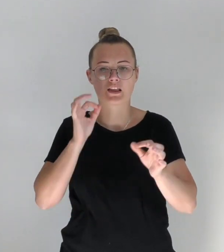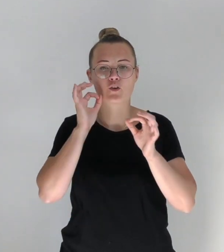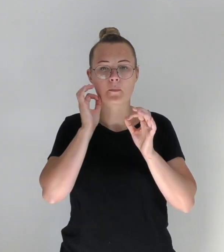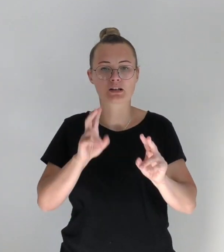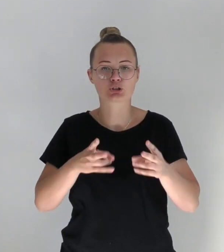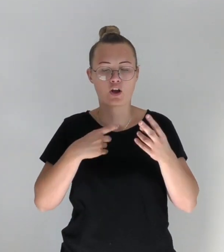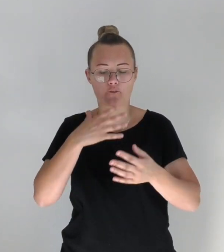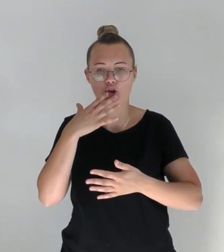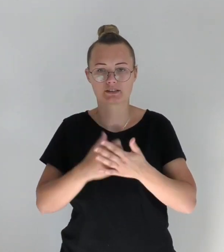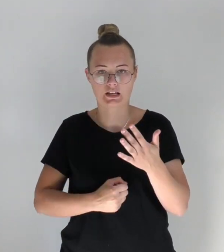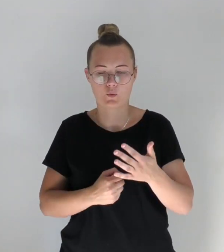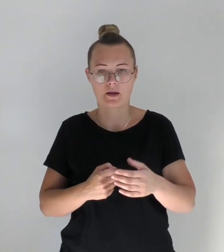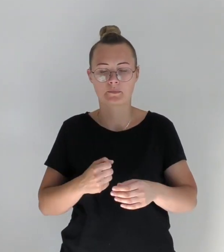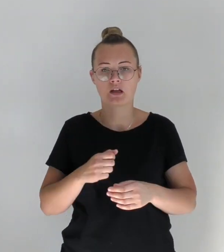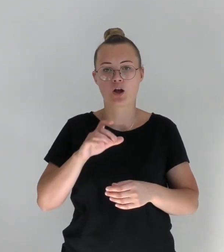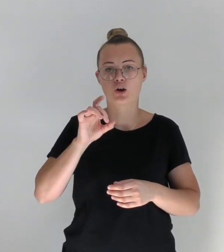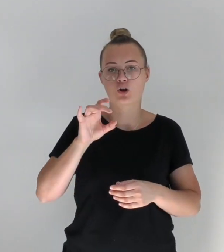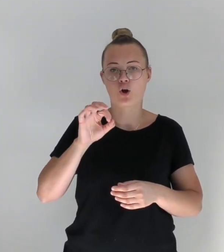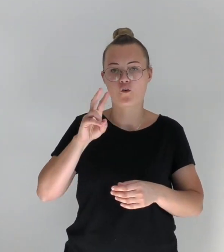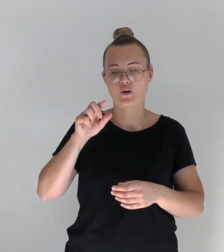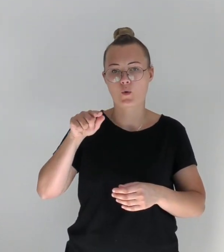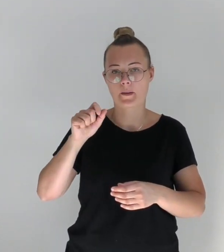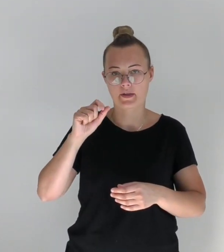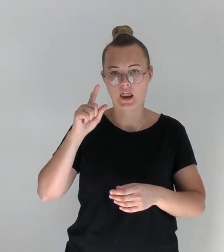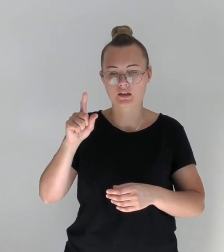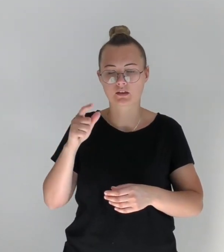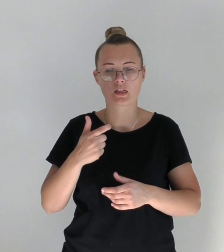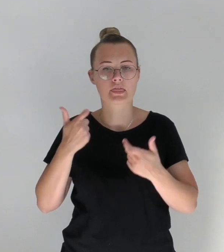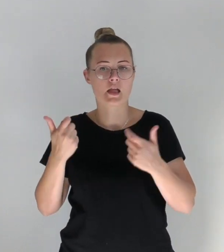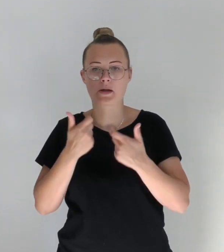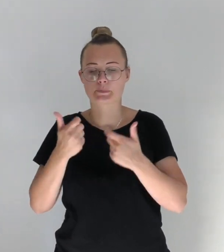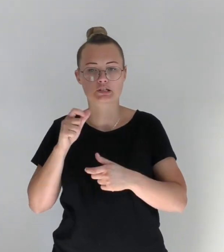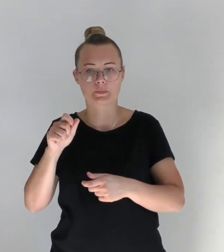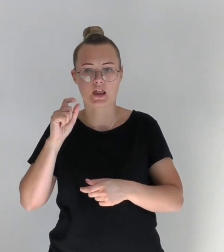Wykorzystano informacji z strony gov.pl oraz niebezpiecznik.pl